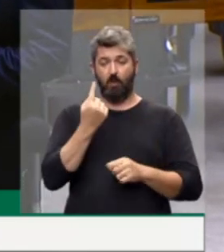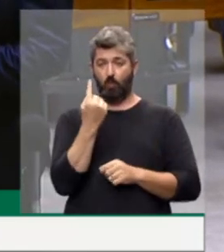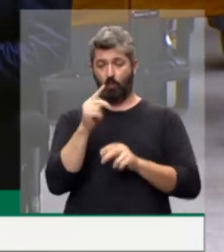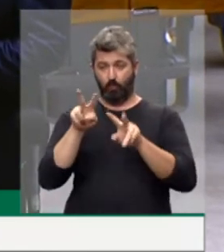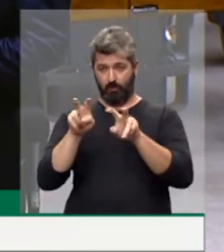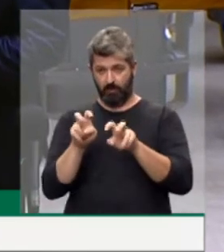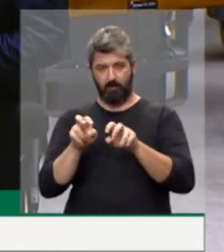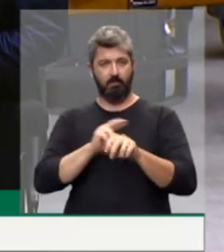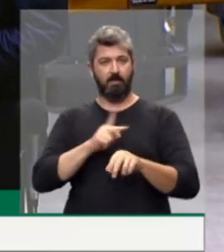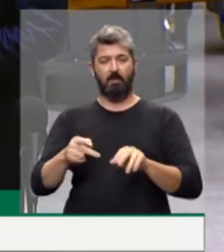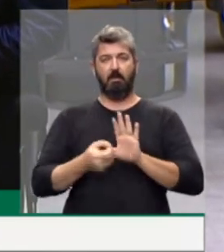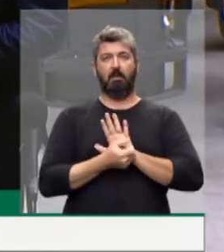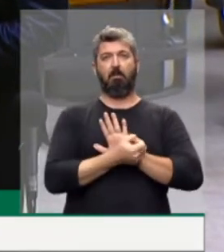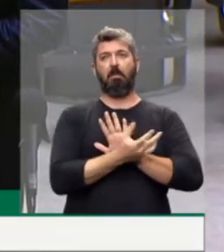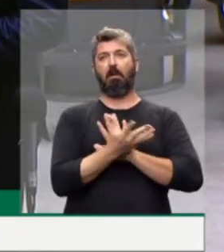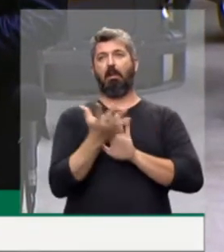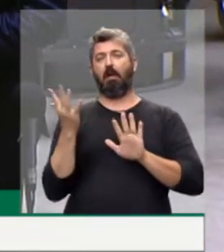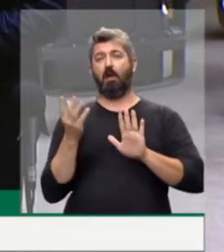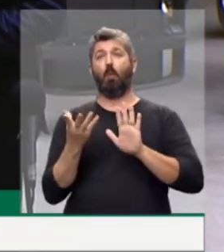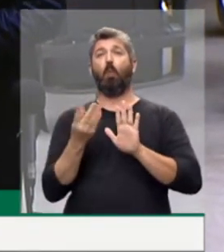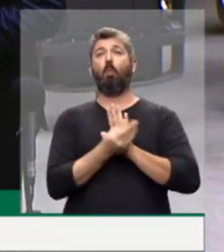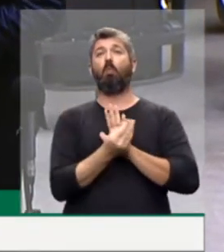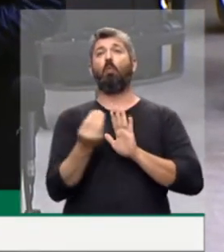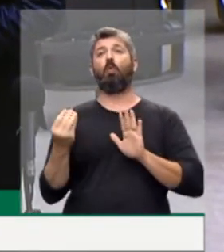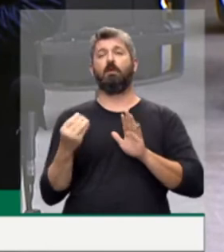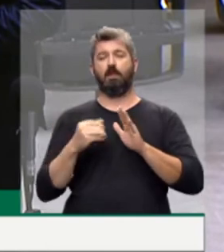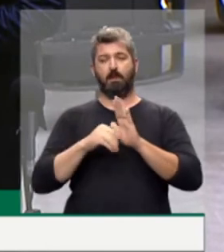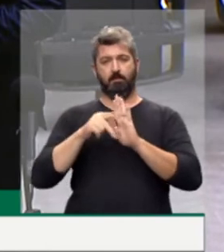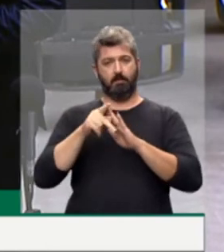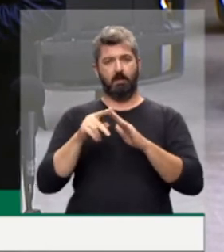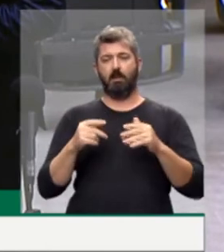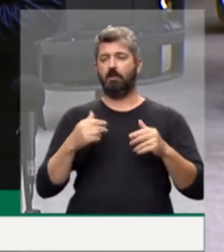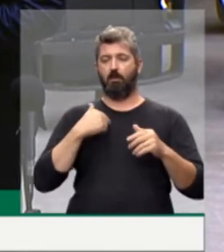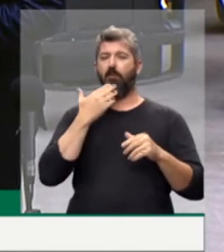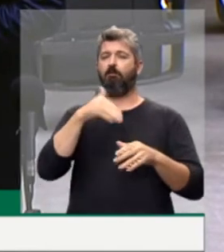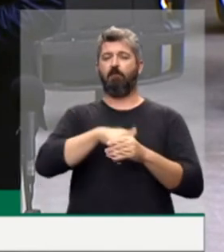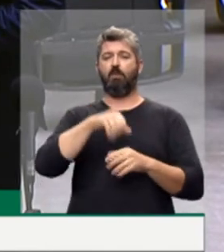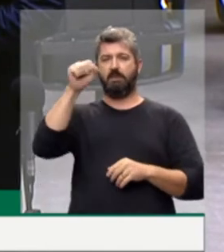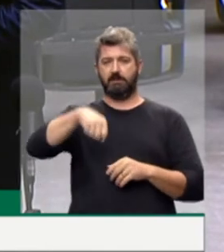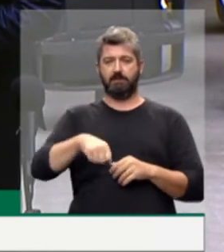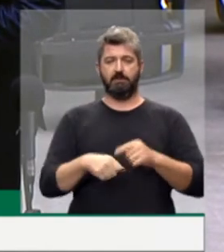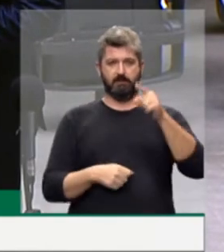CONTRAPOR MOTIVOS DIFERENTES, A GENTE DEVERIA TER UMA MEDIDA PROVISÓRIO MAIS SIMPLES QUE FALASSE DO MESMO TEMA E NÃO